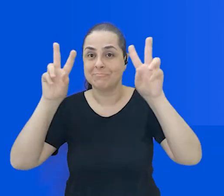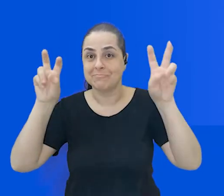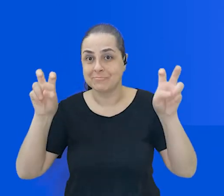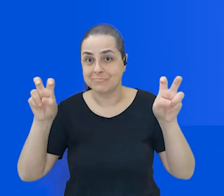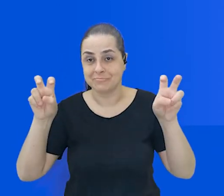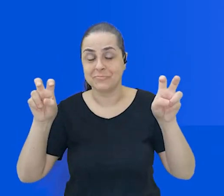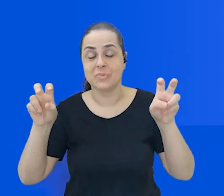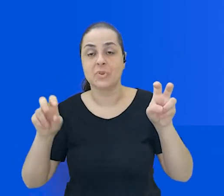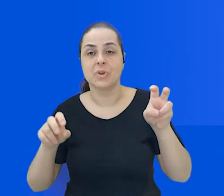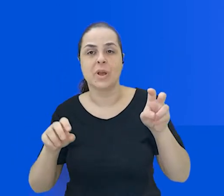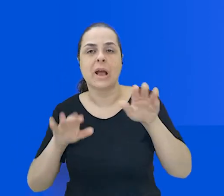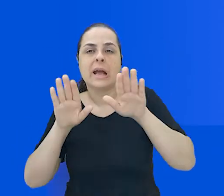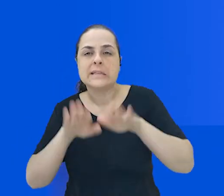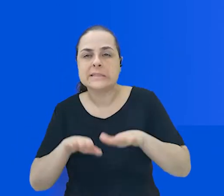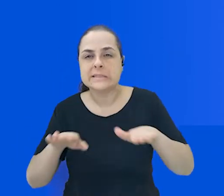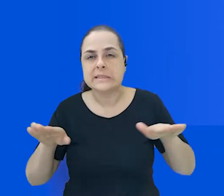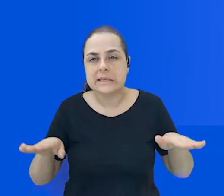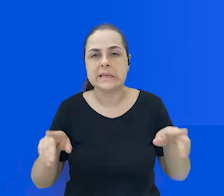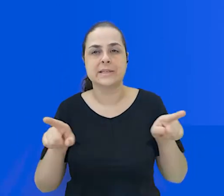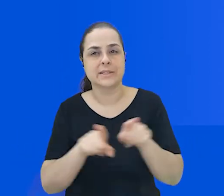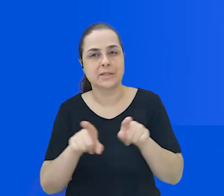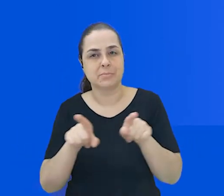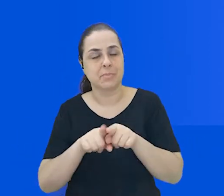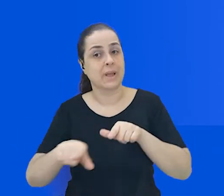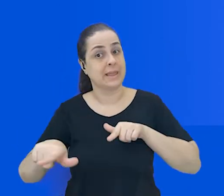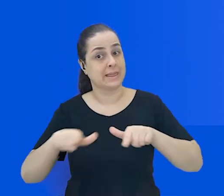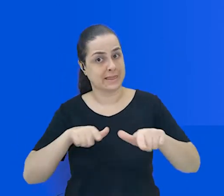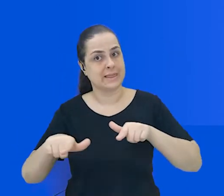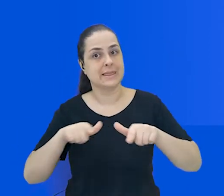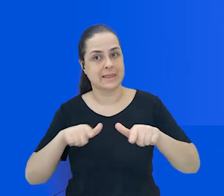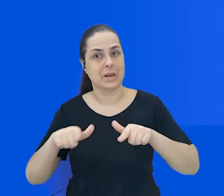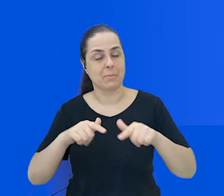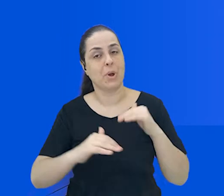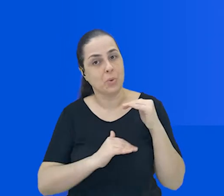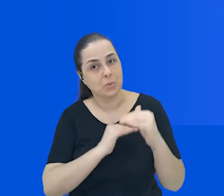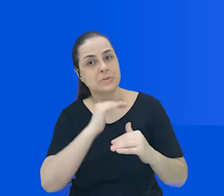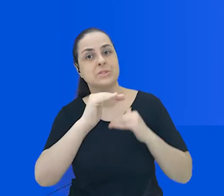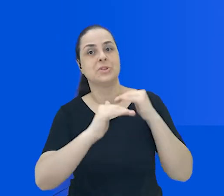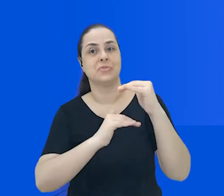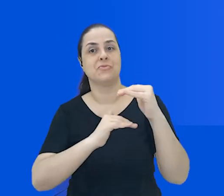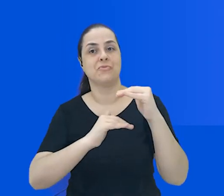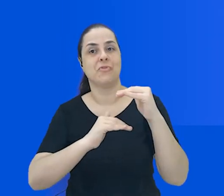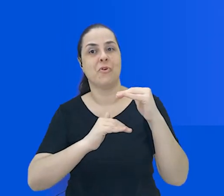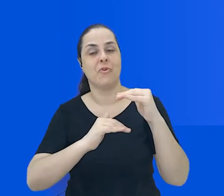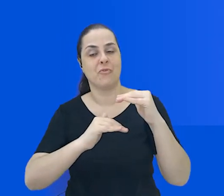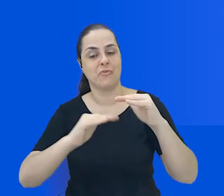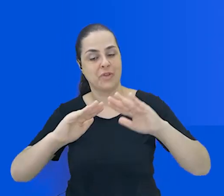porque você falou muito das crianças e do que do trabalho que a gente desenvolve dentro das escolas.